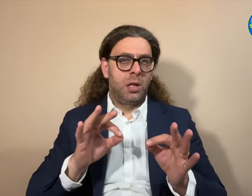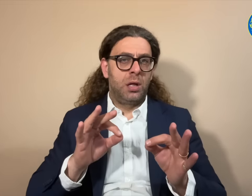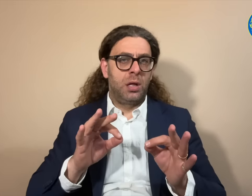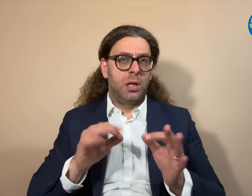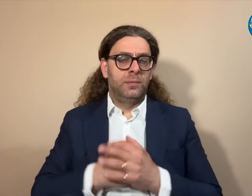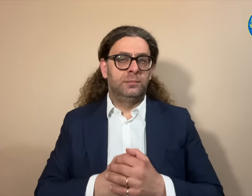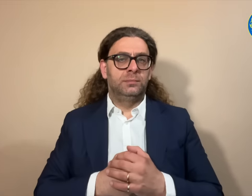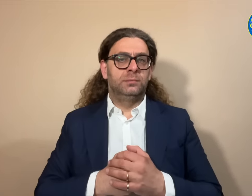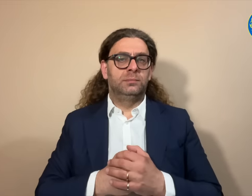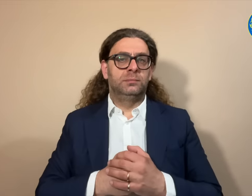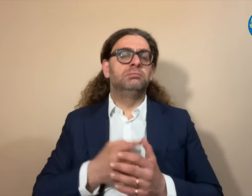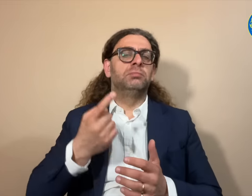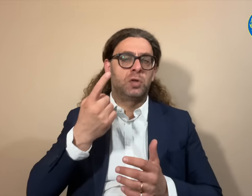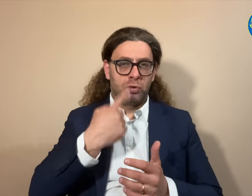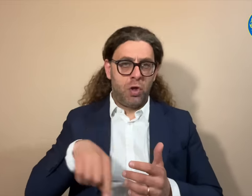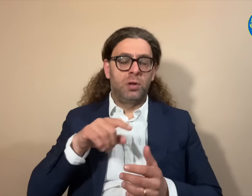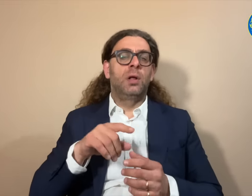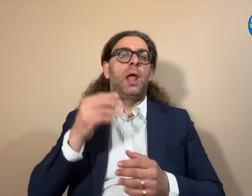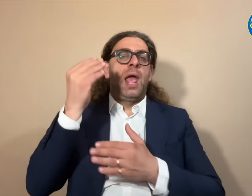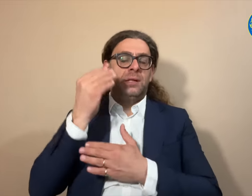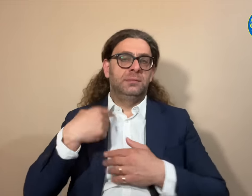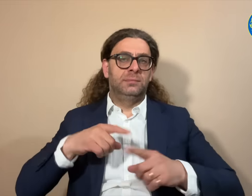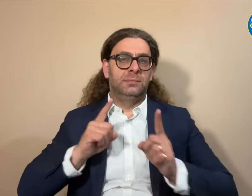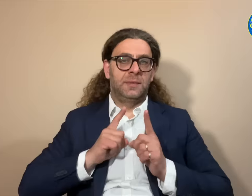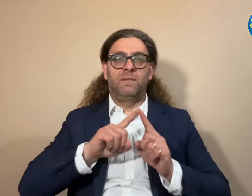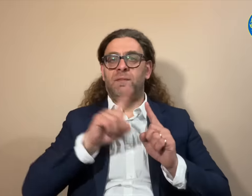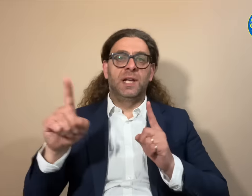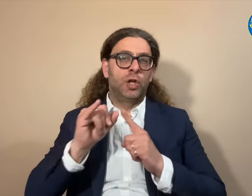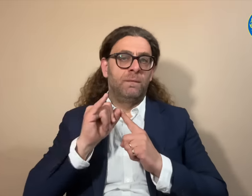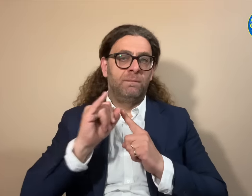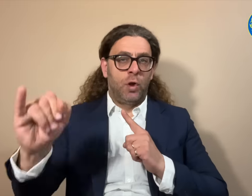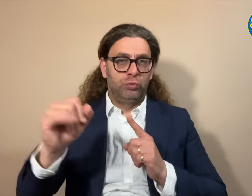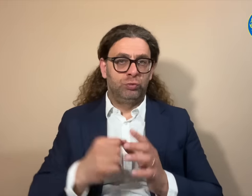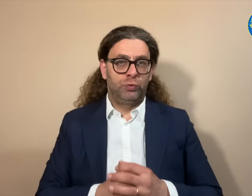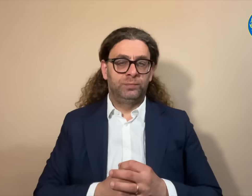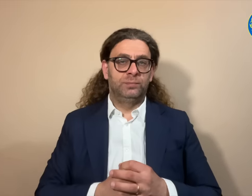Noi e l'ENS continueremo a difendere e tutelare i nostri diritti e perseverare i nostri doveri istituzionali ed associativi, sino in fondo.